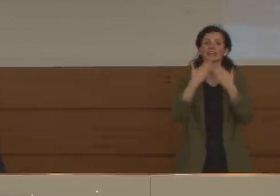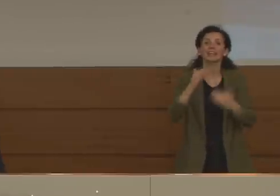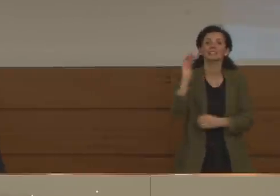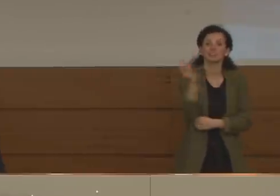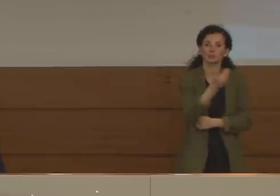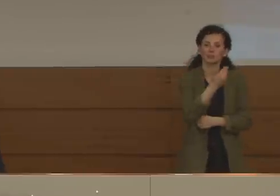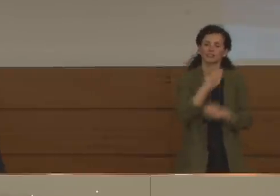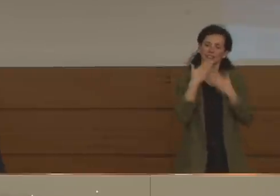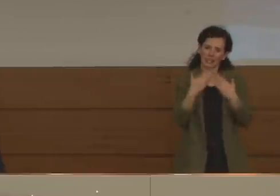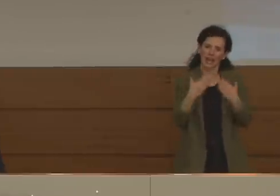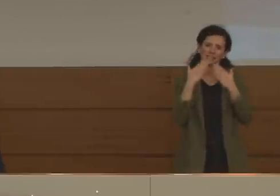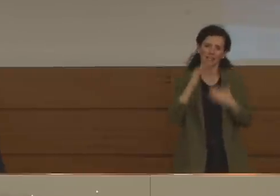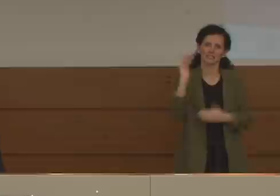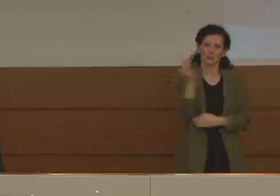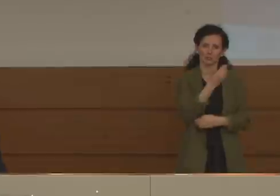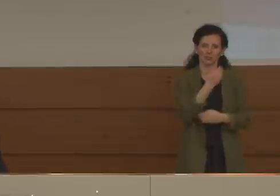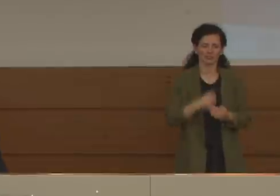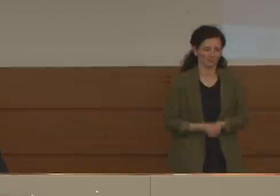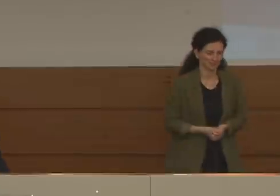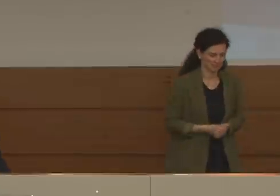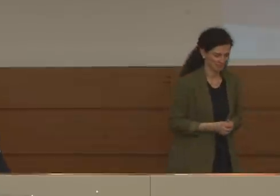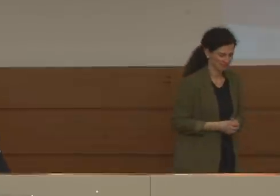Grazie, grazie a tutti.